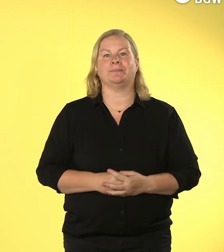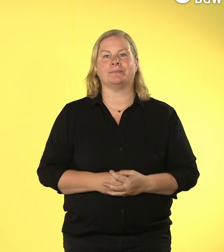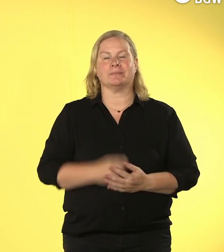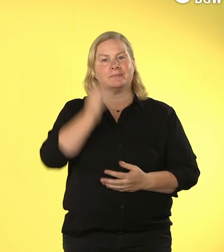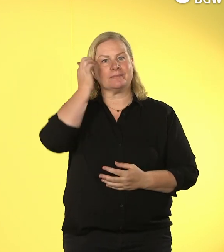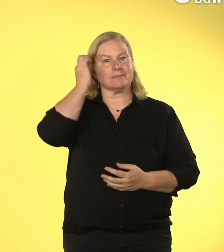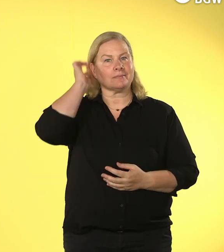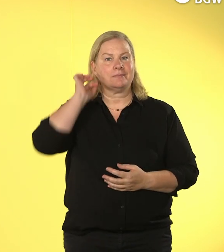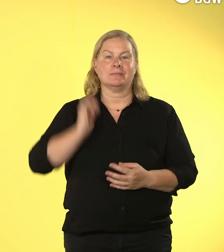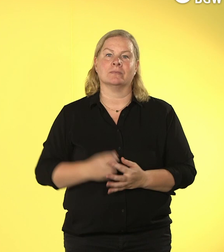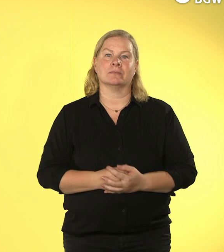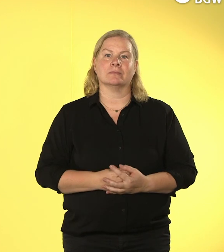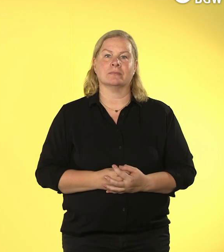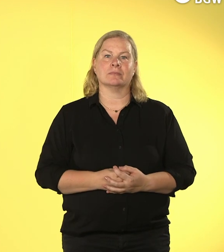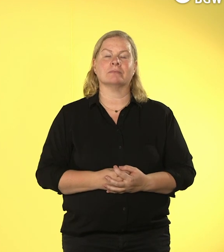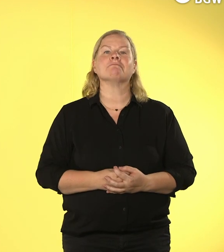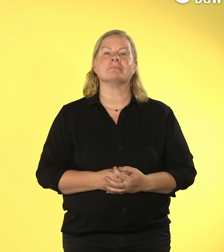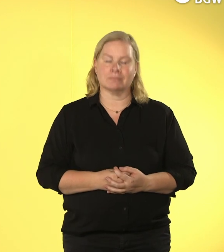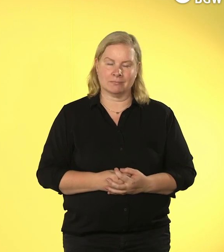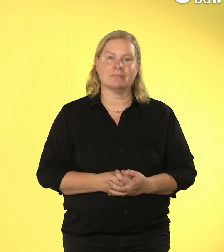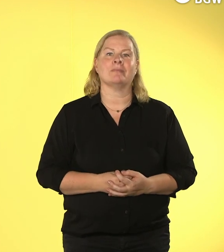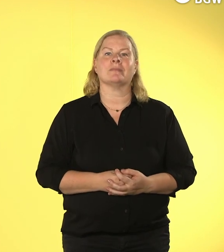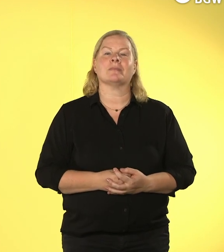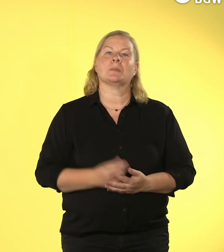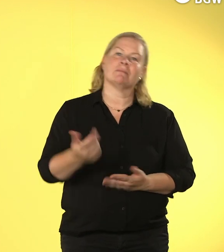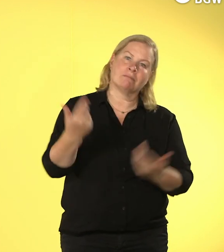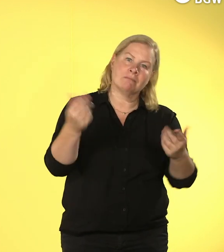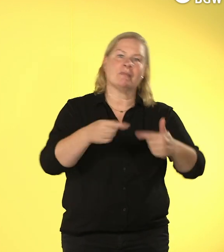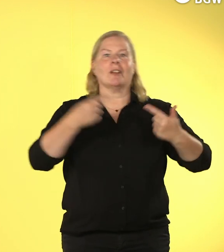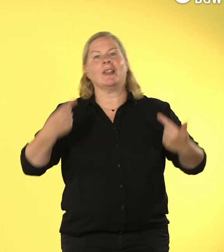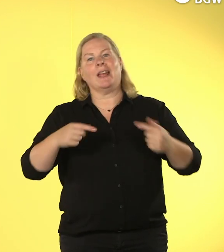Auch ich möchte euch zu dieser Websession begrüßen.